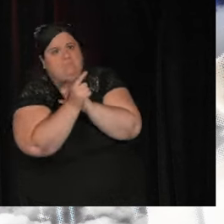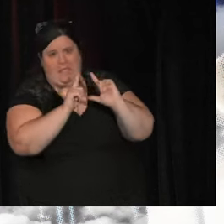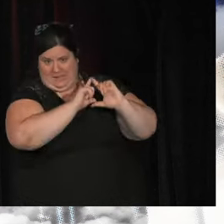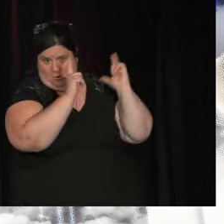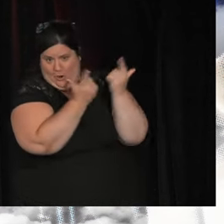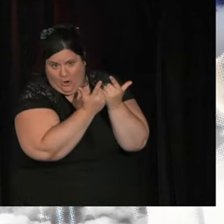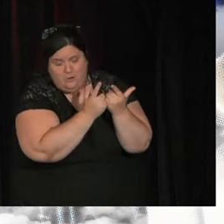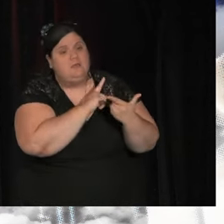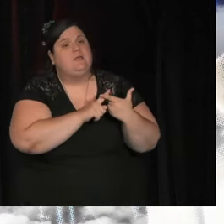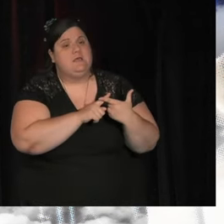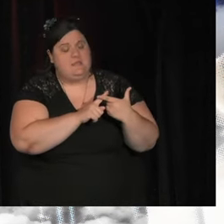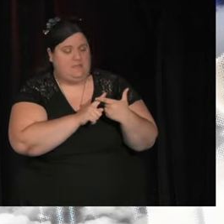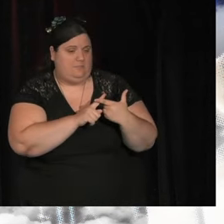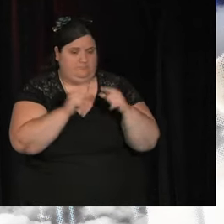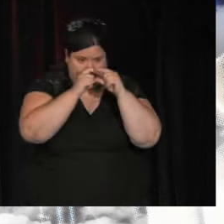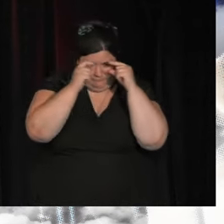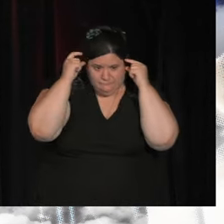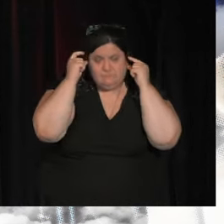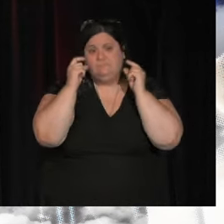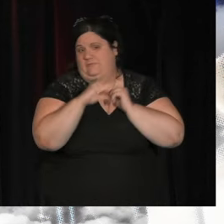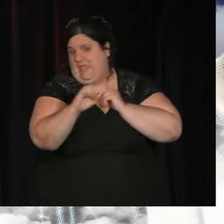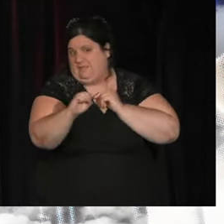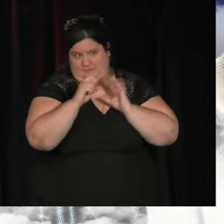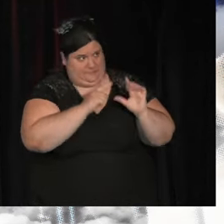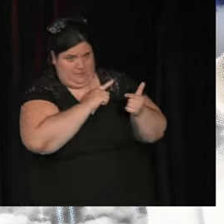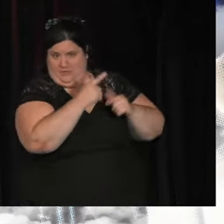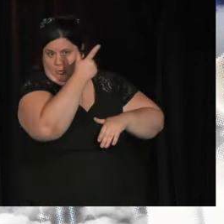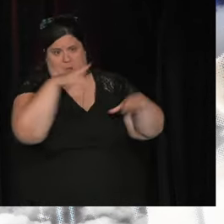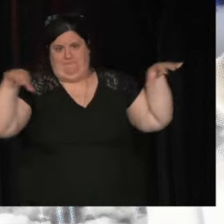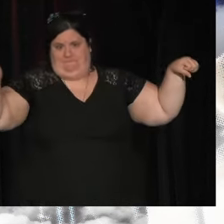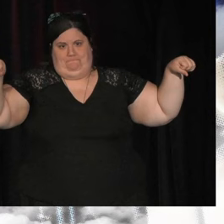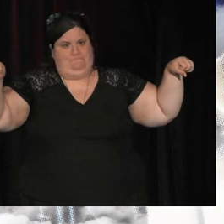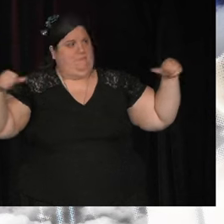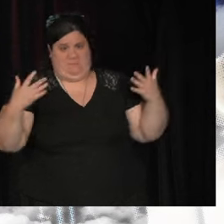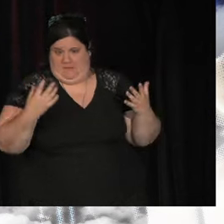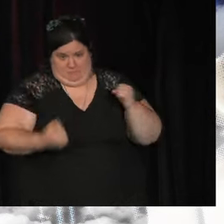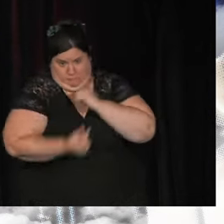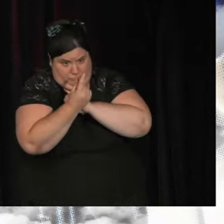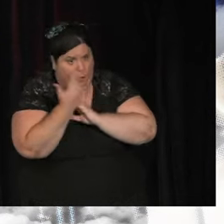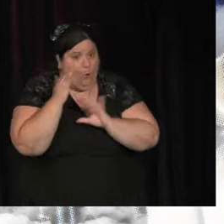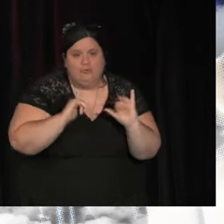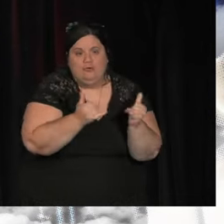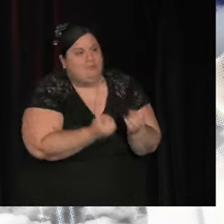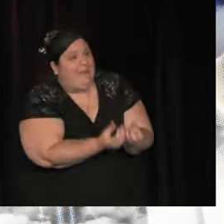ce sont de grands champions et c'est très difficile de venir leur prendre leur place. Ce sont des exceptions. Et là, en plus, c'est rigolo parce que le timing est plutôt bien choisi